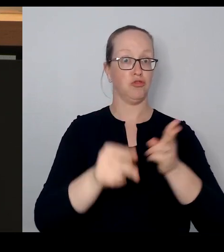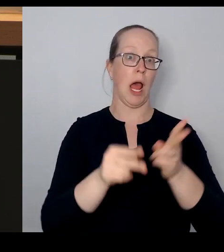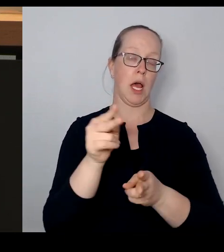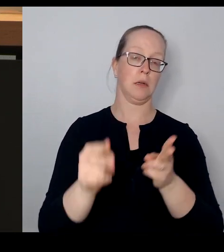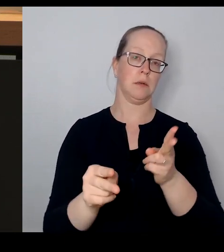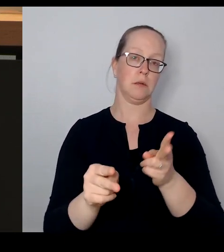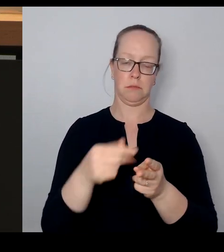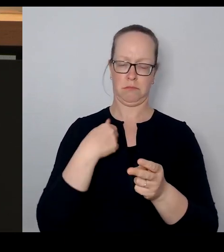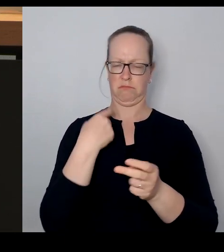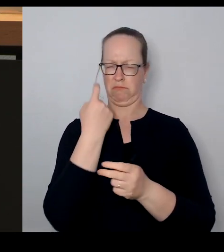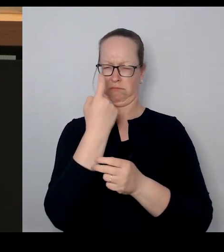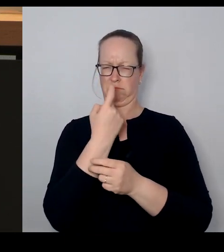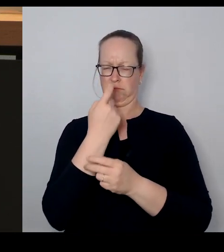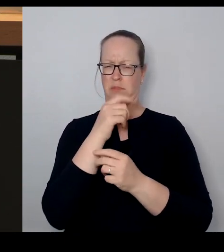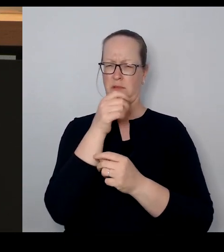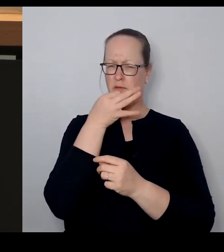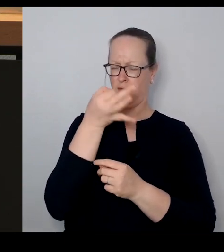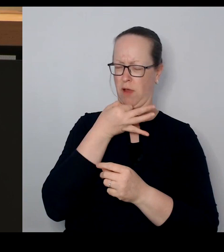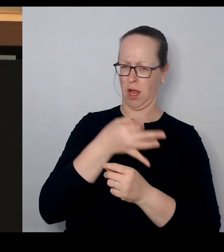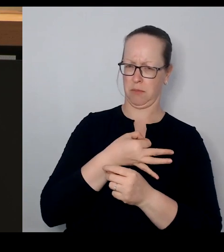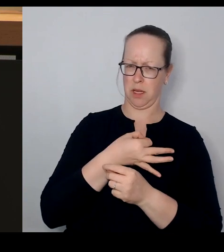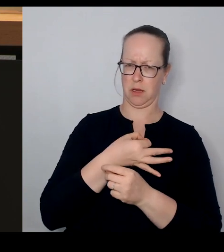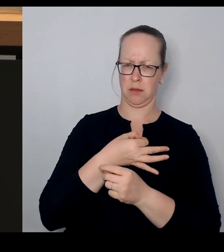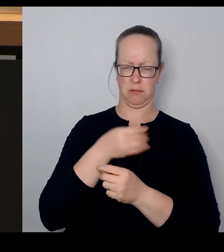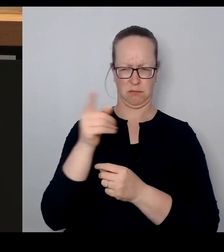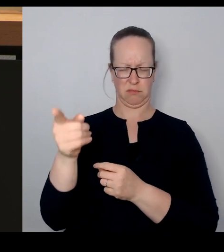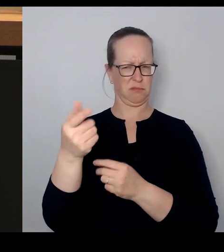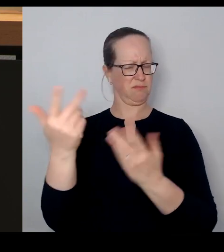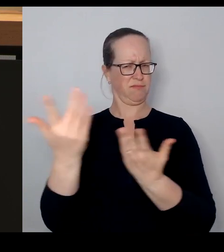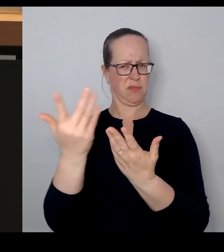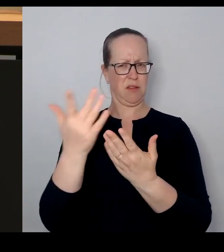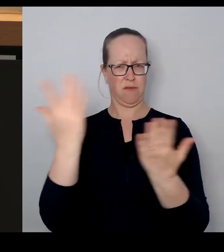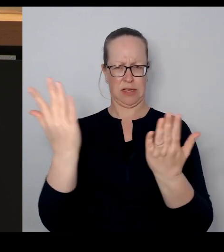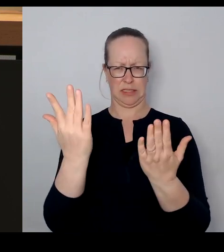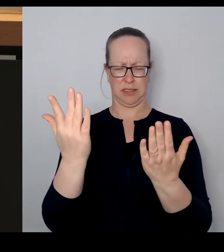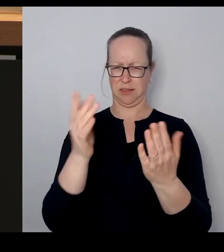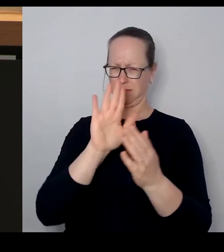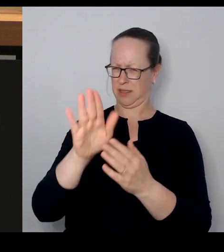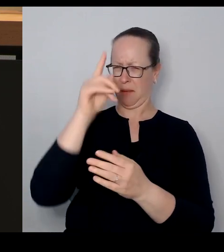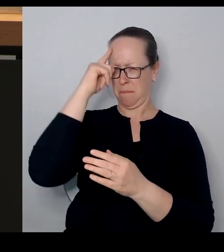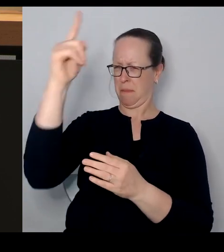Eine klare Linie ist das jedenfalls nicht. So, und dann kommen wir mal zu der Frage Wer ist hier